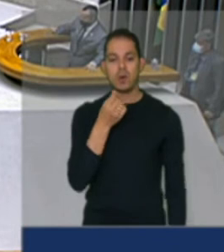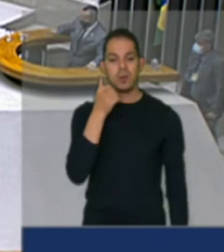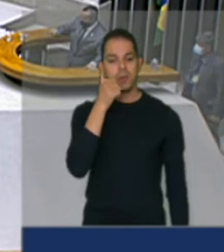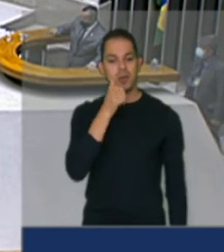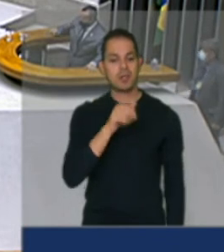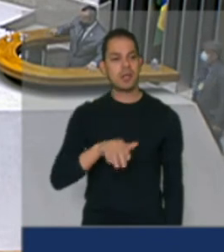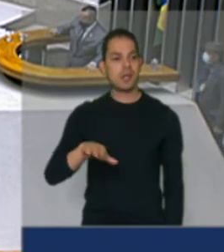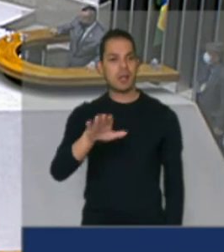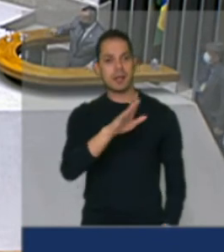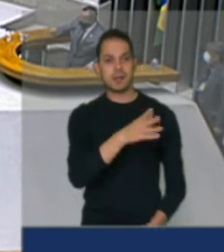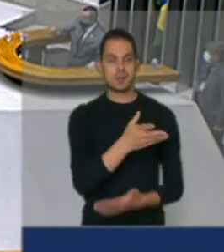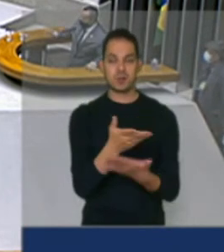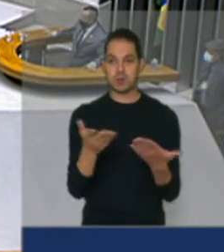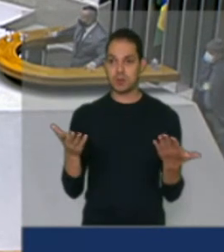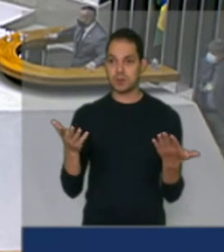DEPUTADOS, EU VENHO DO AMAPÁ, ASSUMI O MANDATO ESSA SEMANA